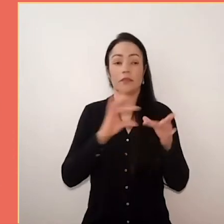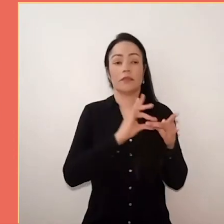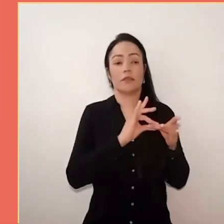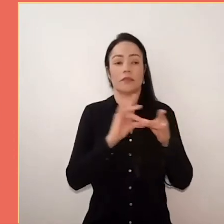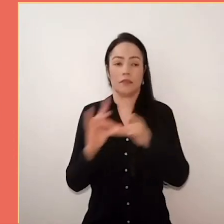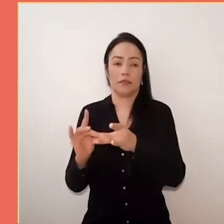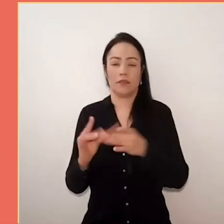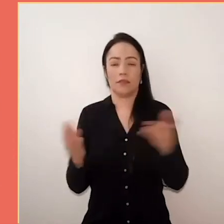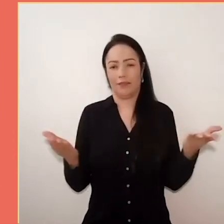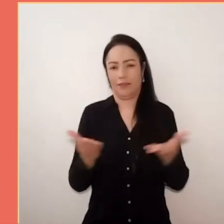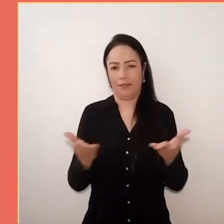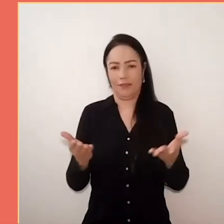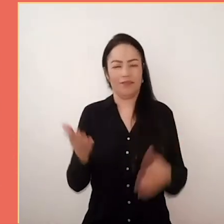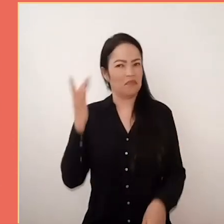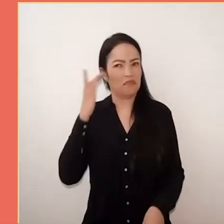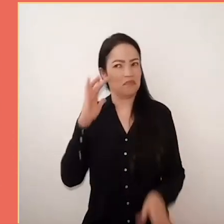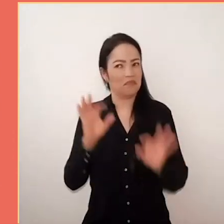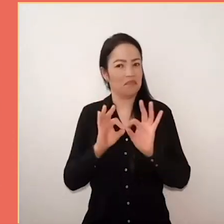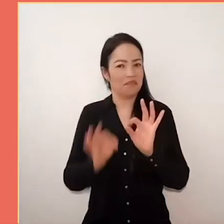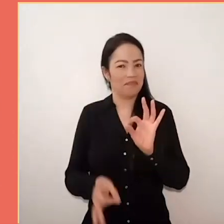Não sei se me estendi muito, mas é por aí.